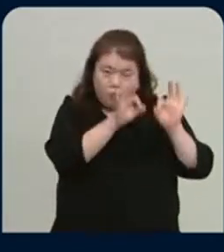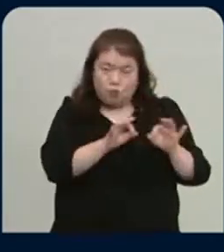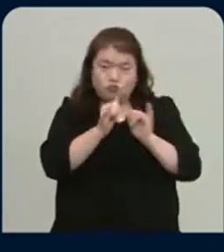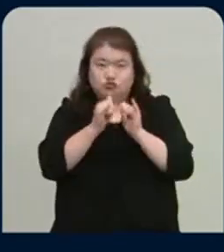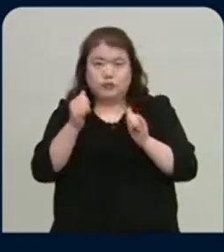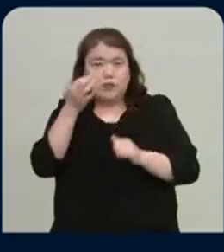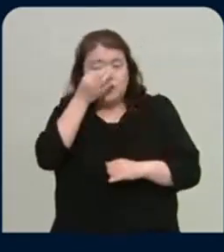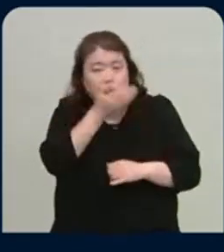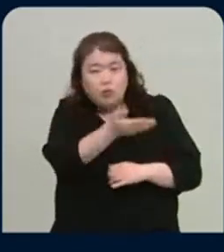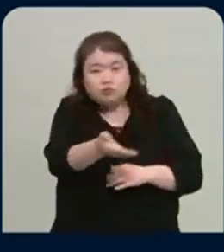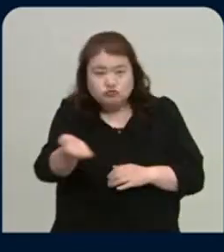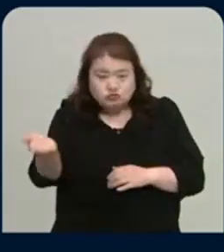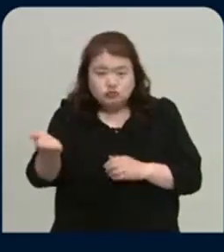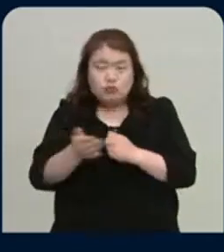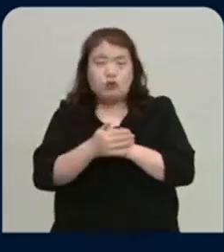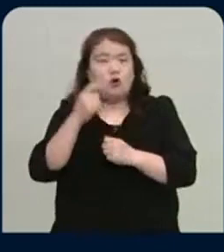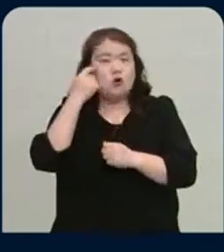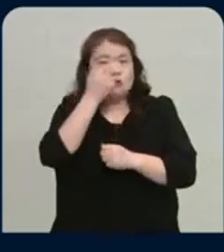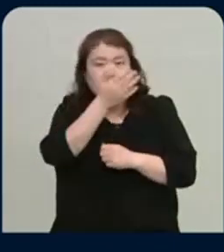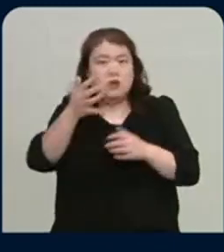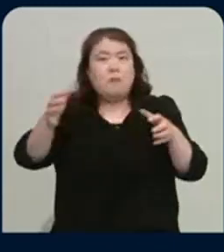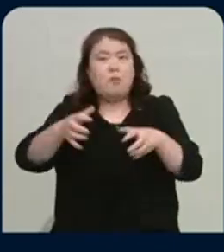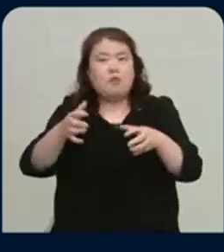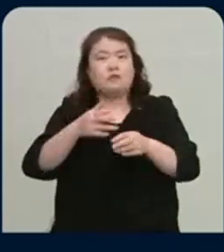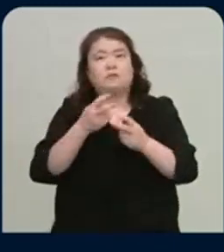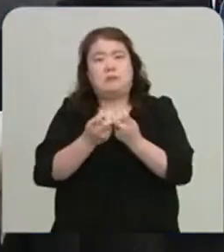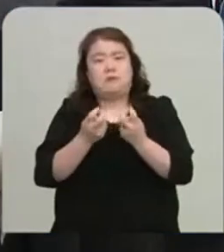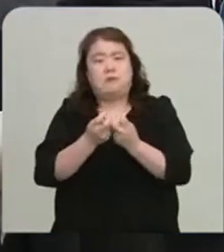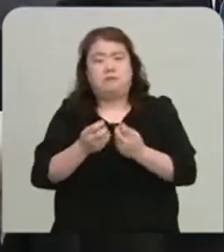보여주고 의견을 모으는 방식입니다.